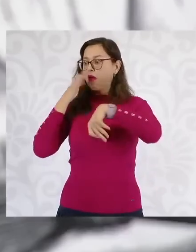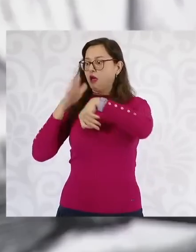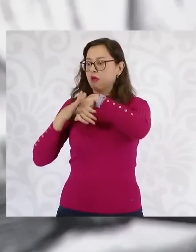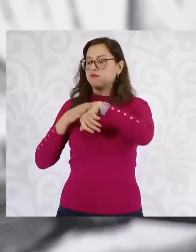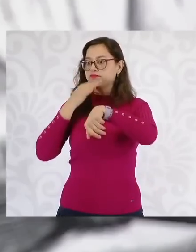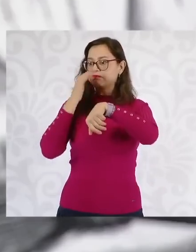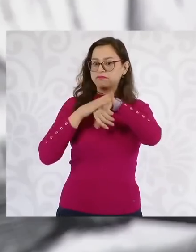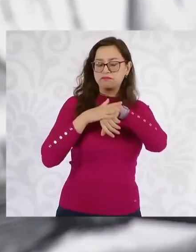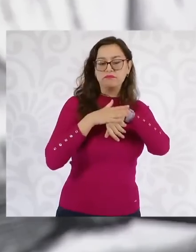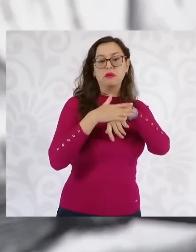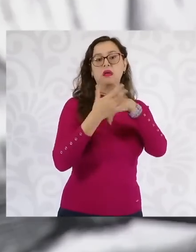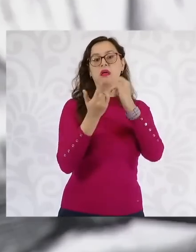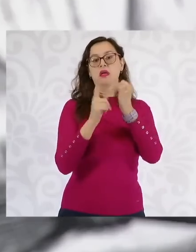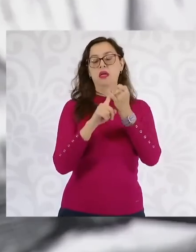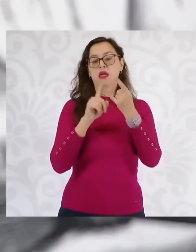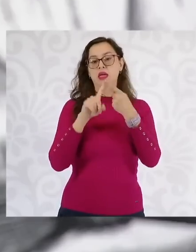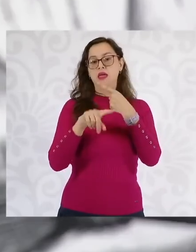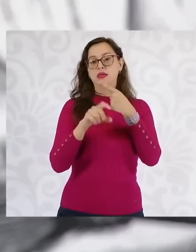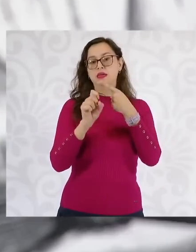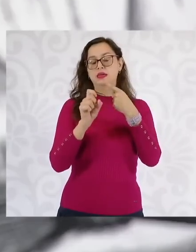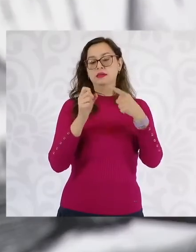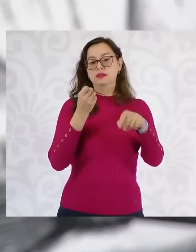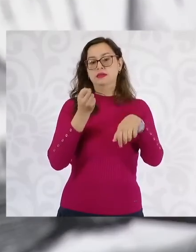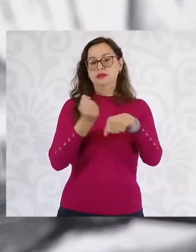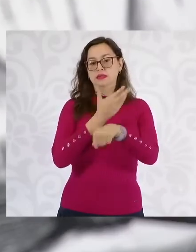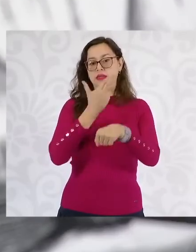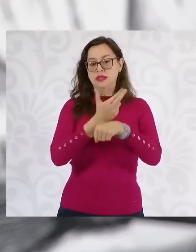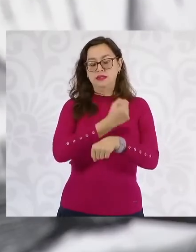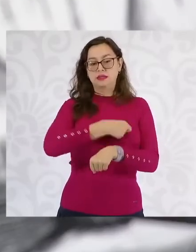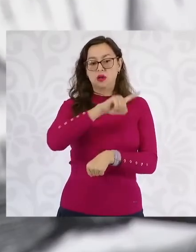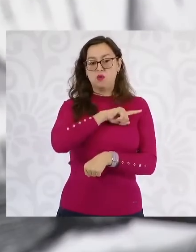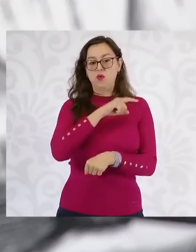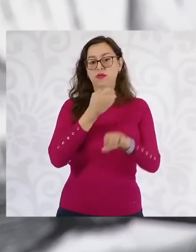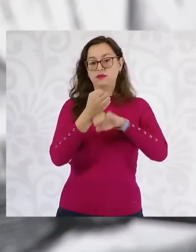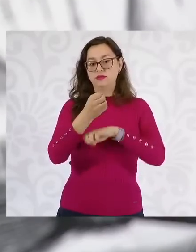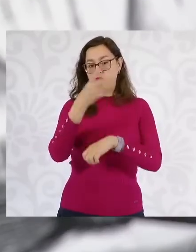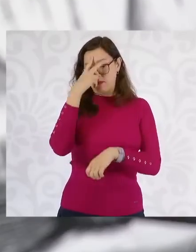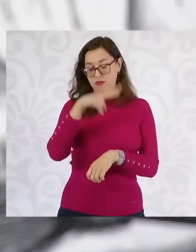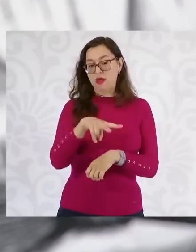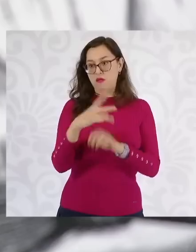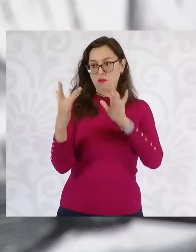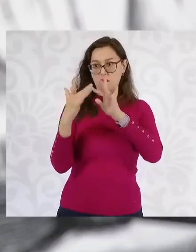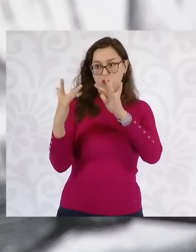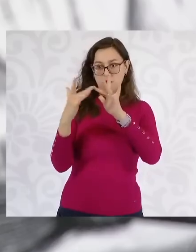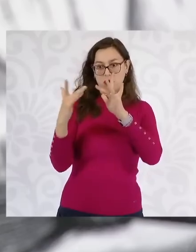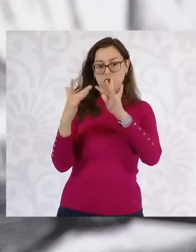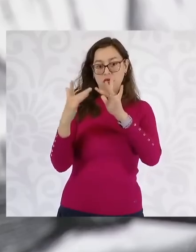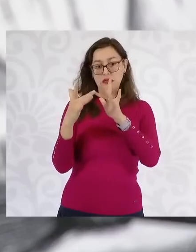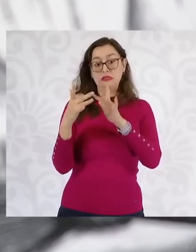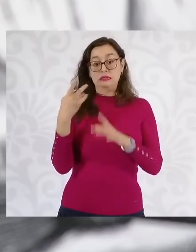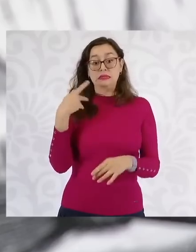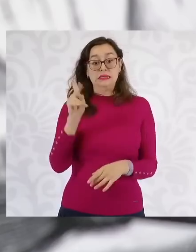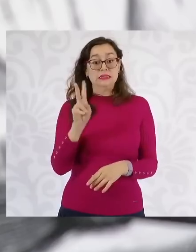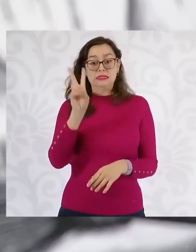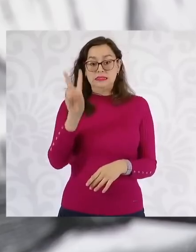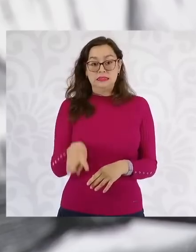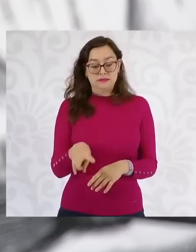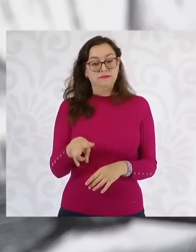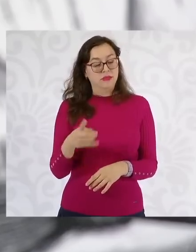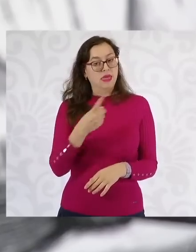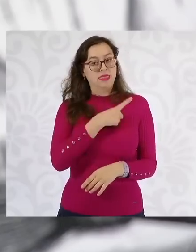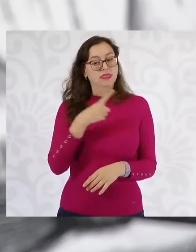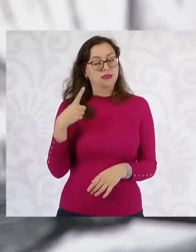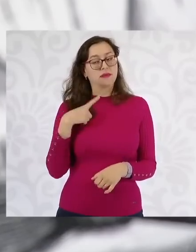secretaría de salud del estado de México eh pero sí es un caso que eh tiene que ser sancionado eh